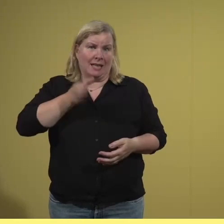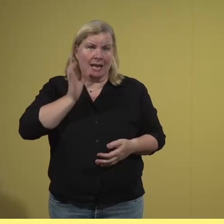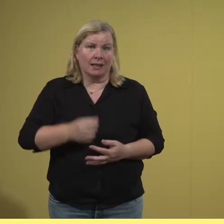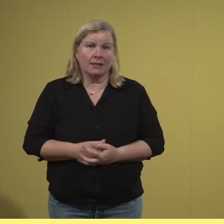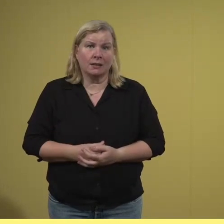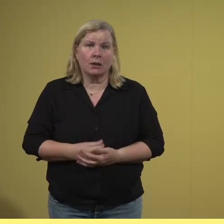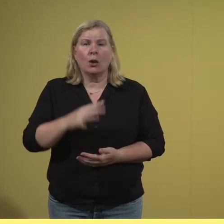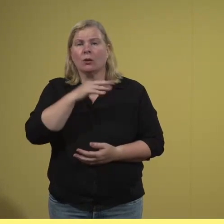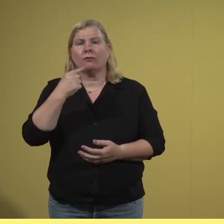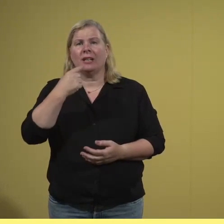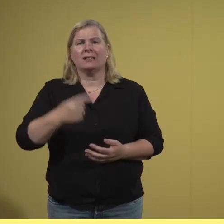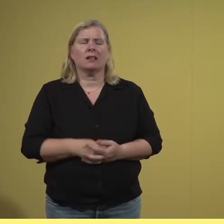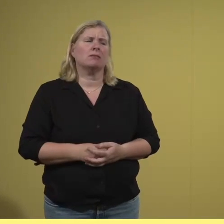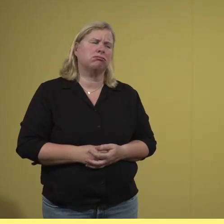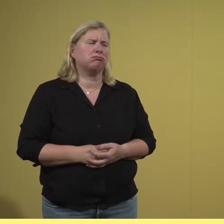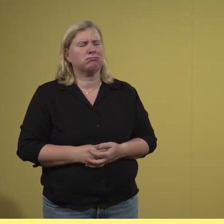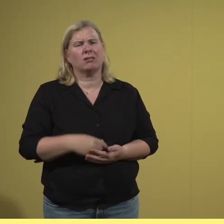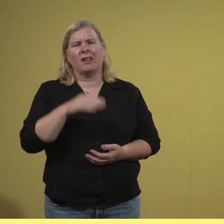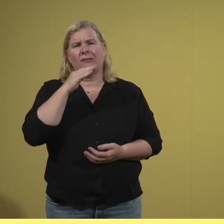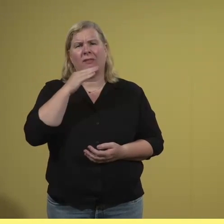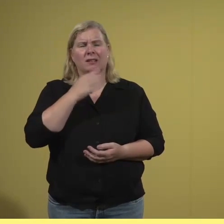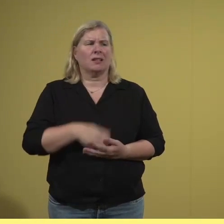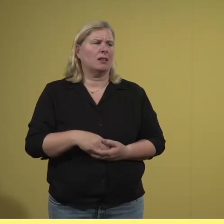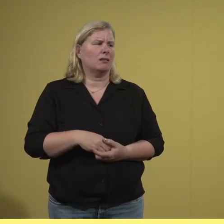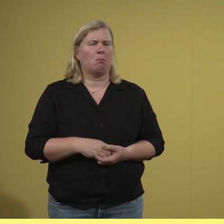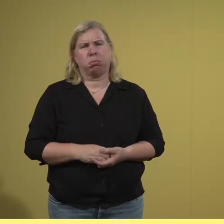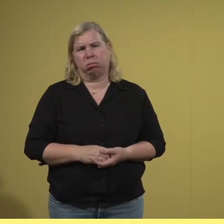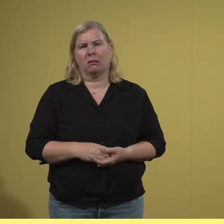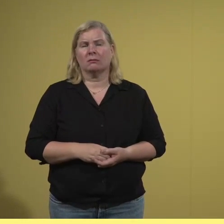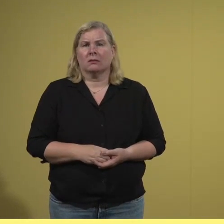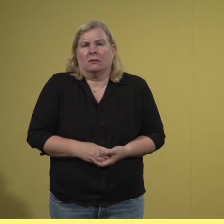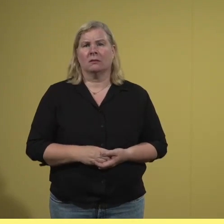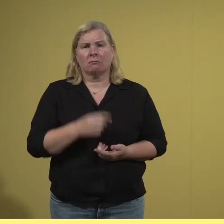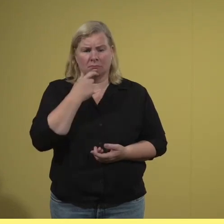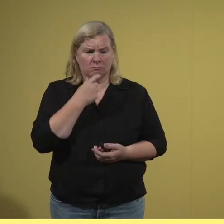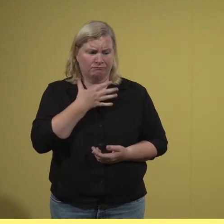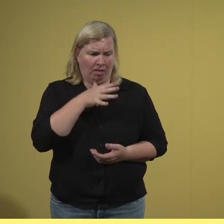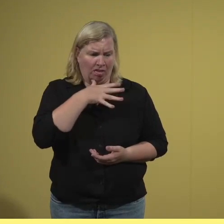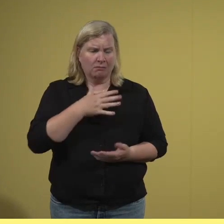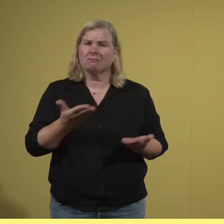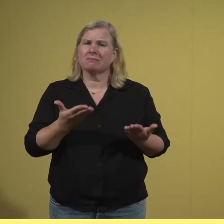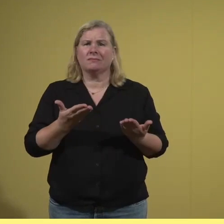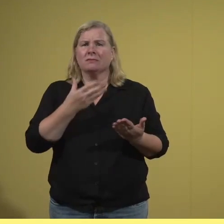Und viele, ich höre das immer wieder, sagen so: Ah, nur Wasser trinken, das ist mir irgendwie zu lasch. Und das ist eben das Schöne,